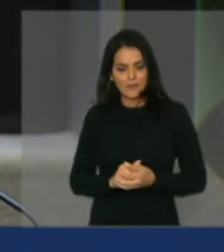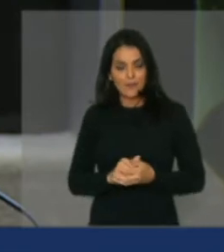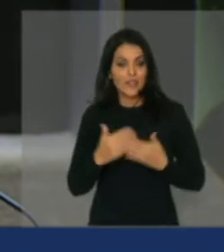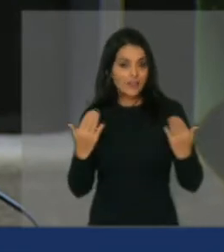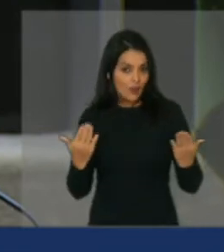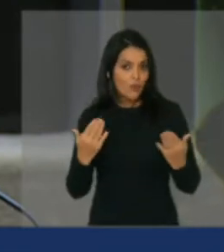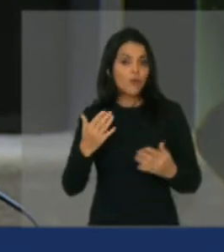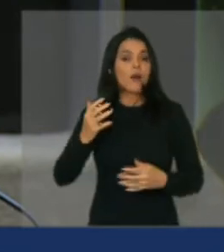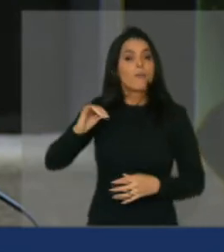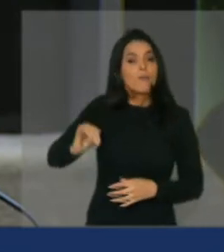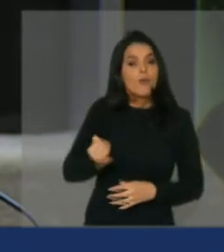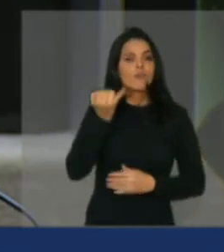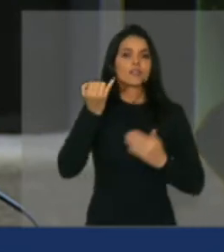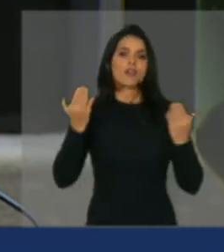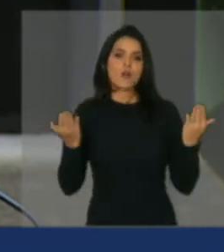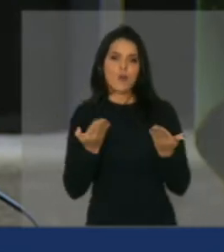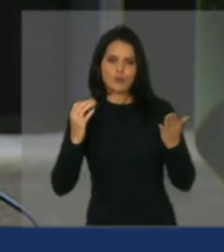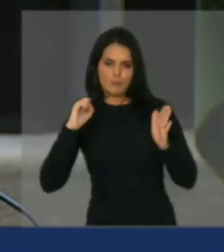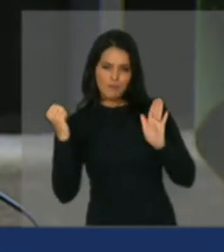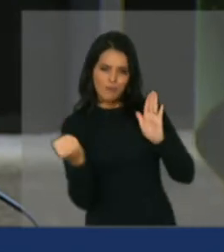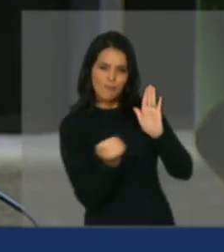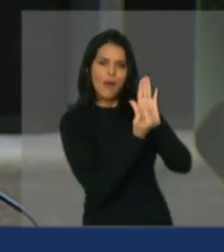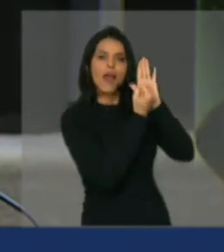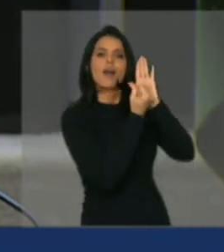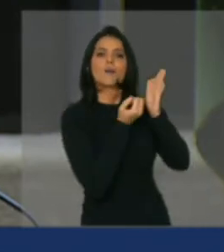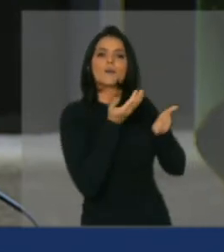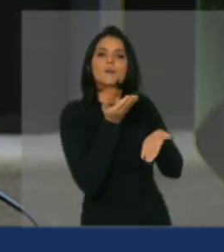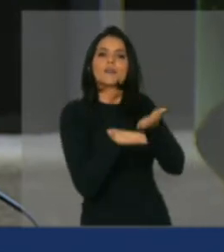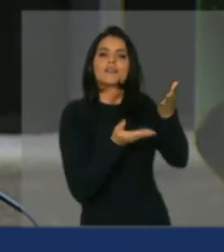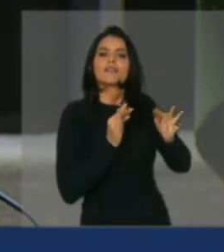CIDADE DE ITABI. E QUERO APROVEITAR ESTA DATA PARA PARABENIZAR OS PROFISSIONAIS DA ÁREA DE SAÚDE, OS